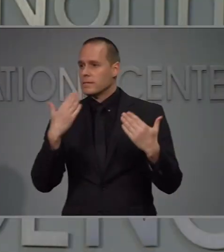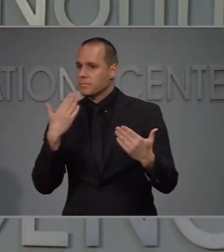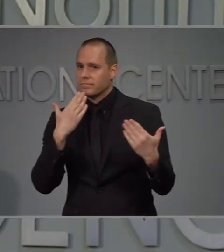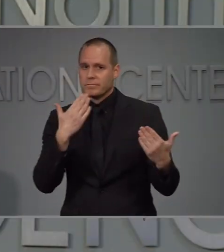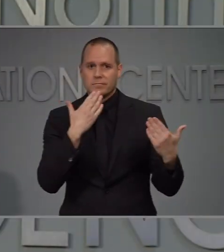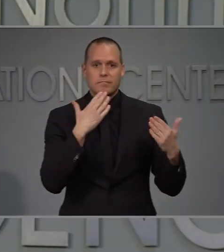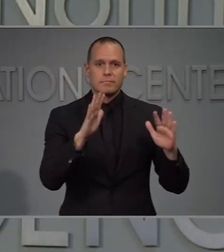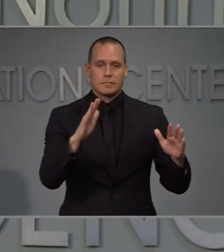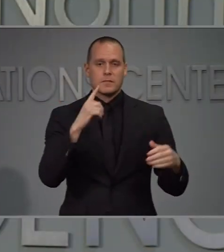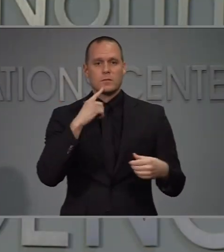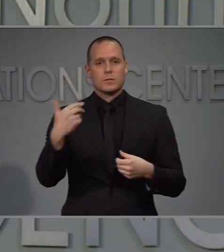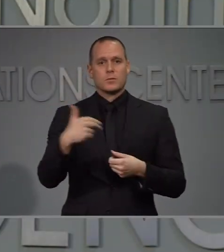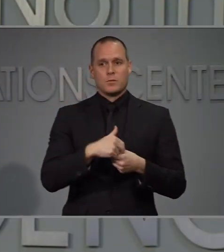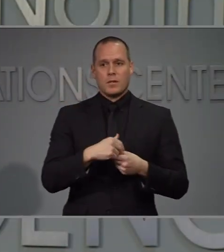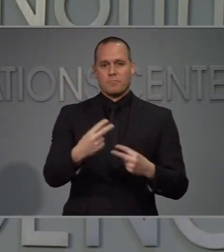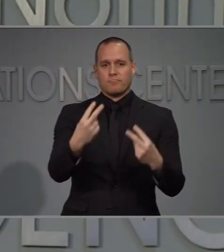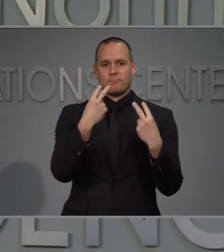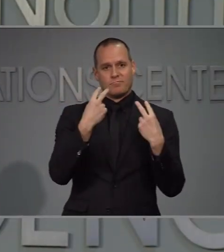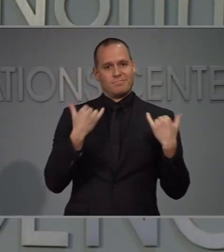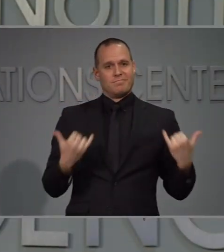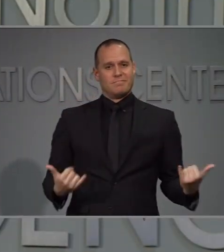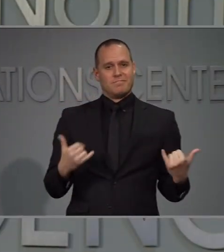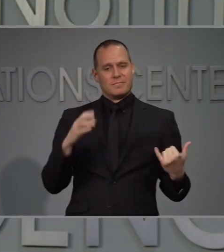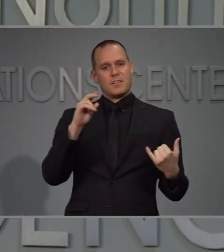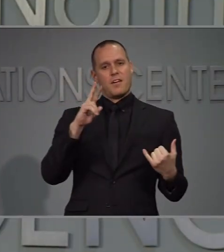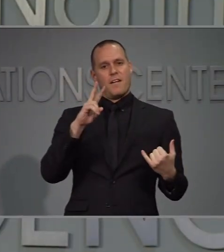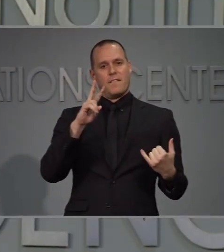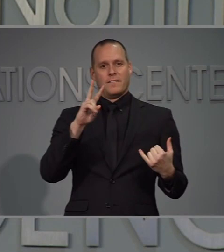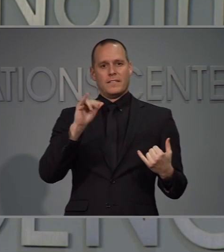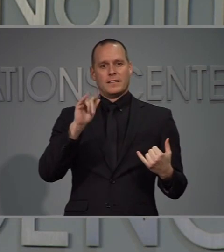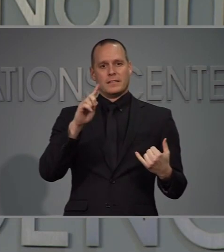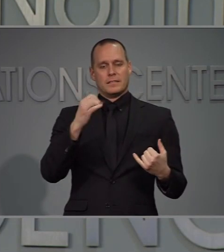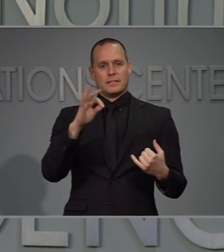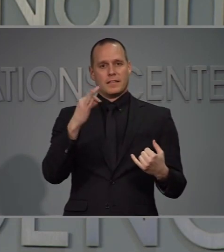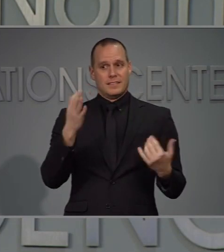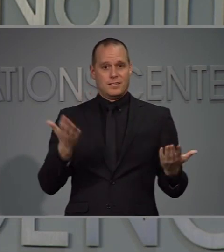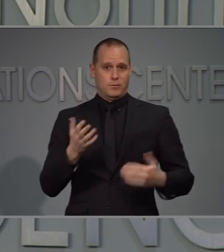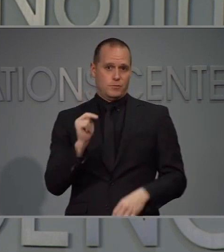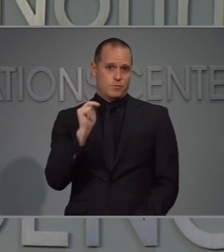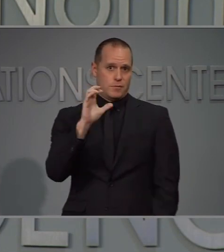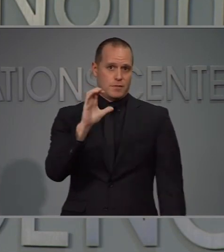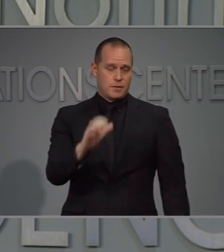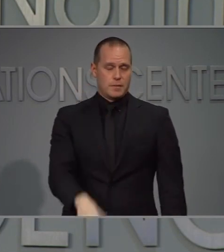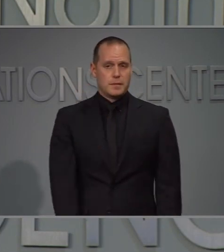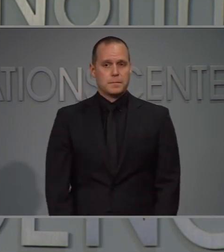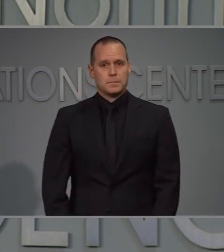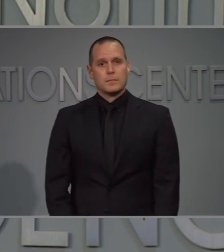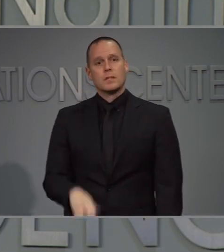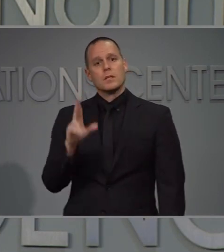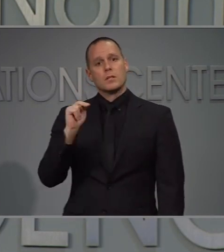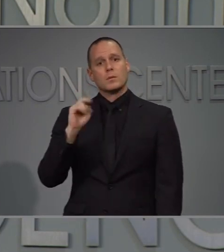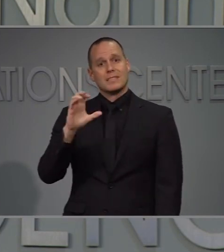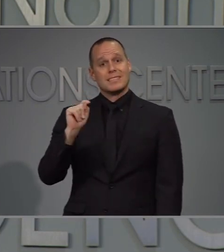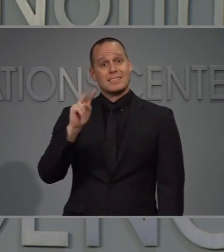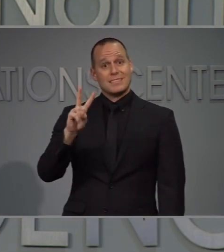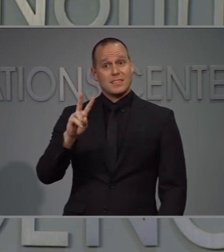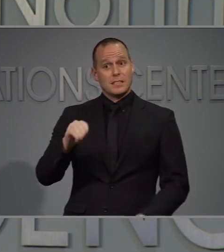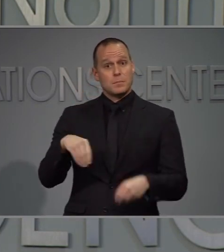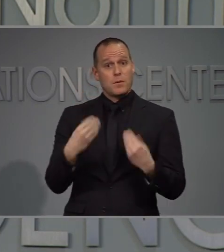Muchas gracias todos. Por venir el día de hoy a estas reunión sobre y diecinueve en Carolina del Norte.